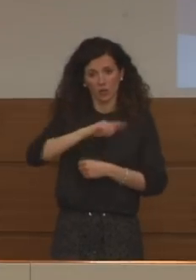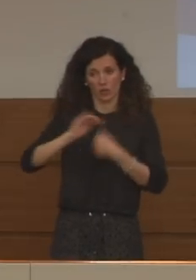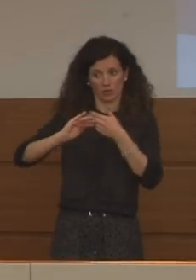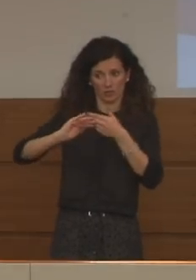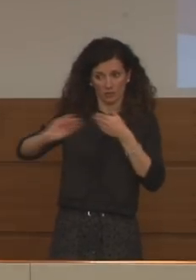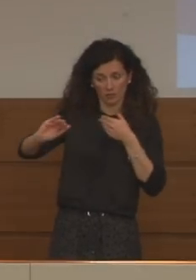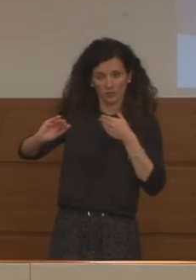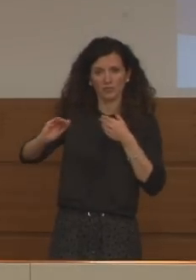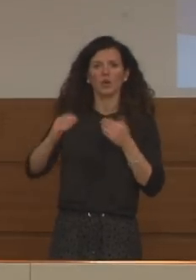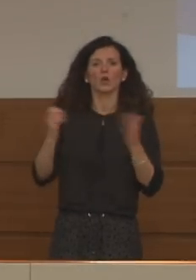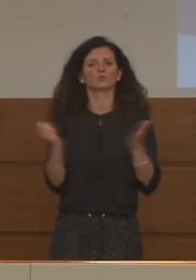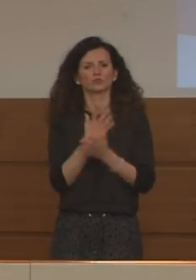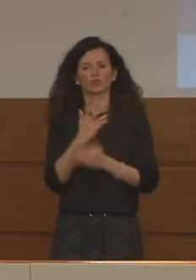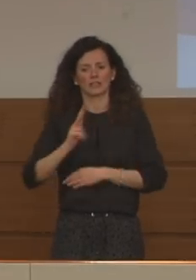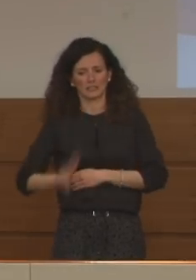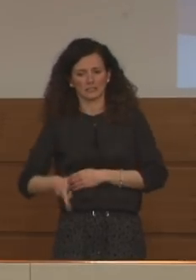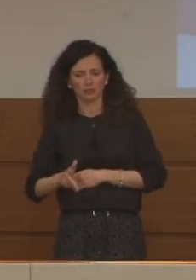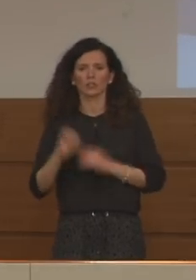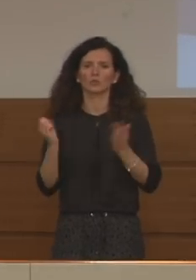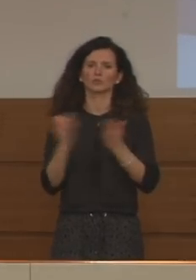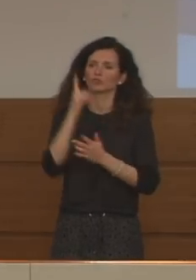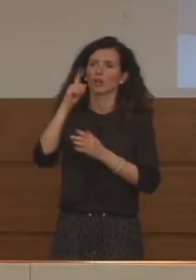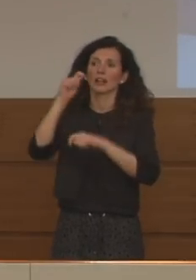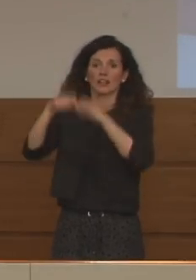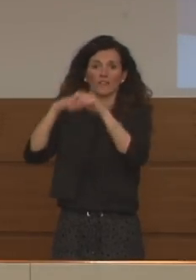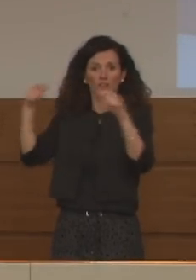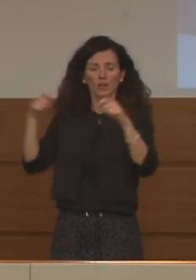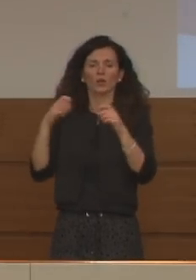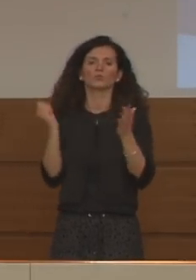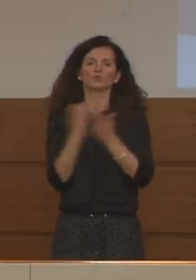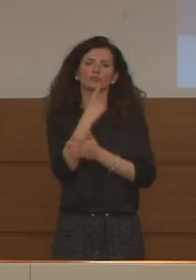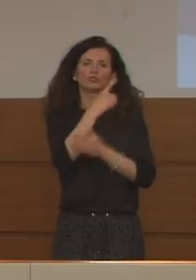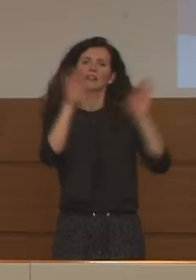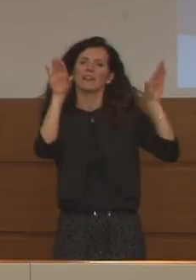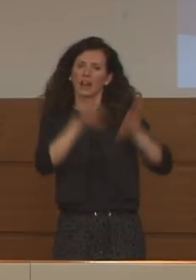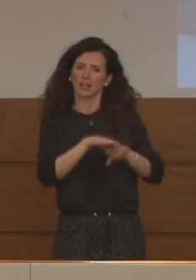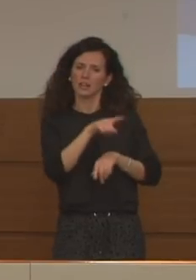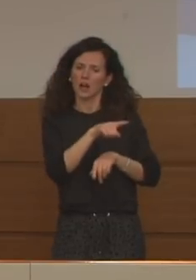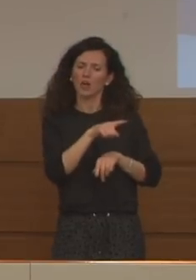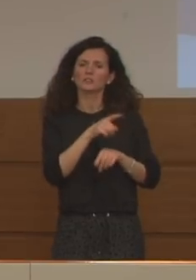Sicilia, avvenga in Friuli, avvenga in Val d'Aosta – il virus si trasmette. Quindi